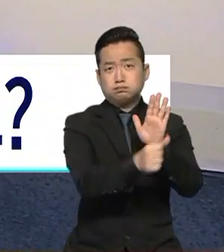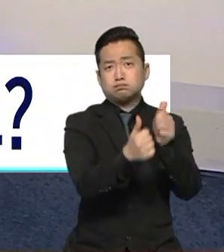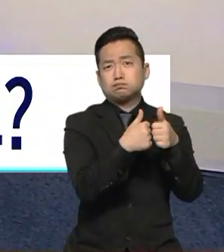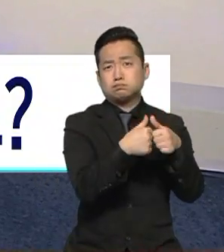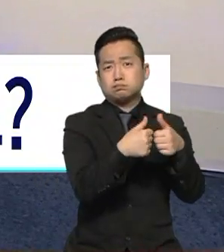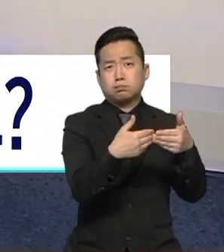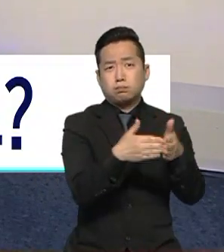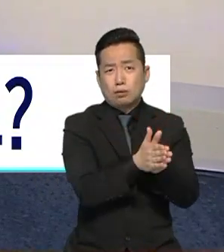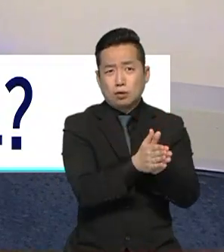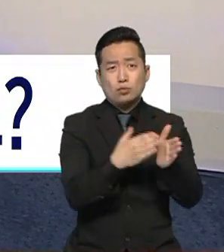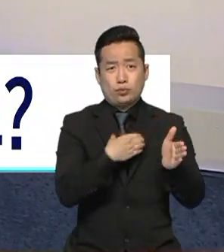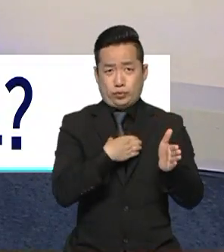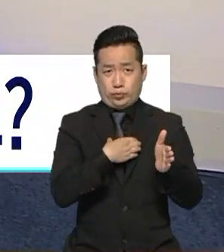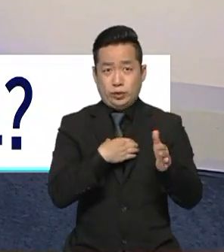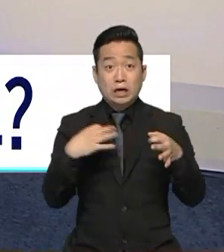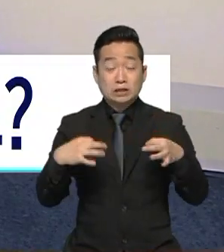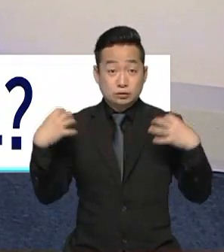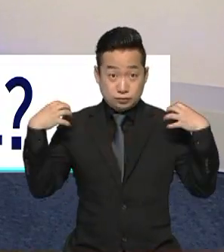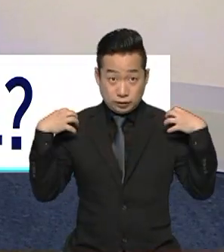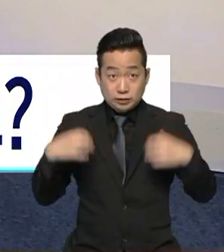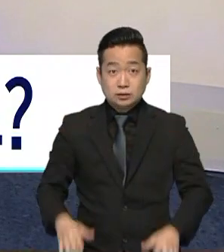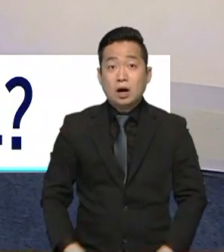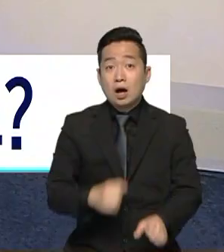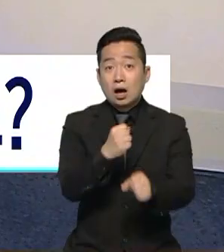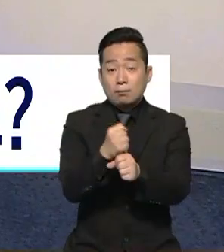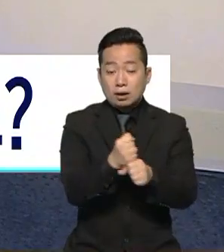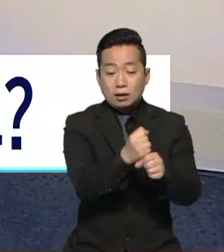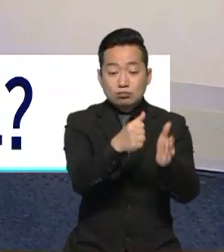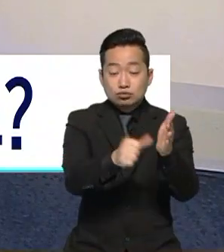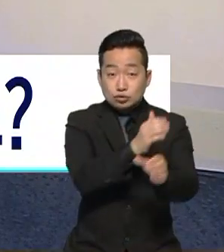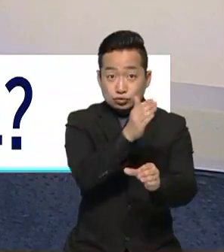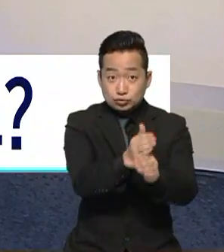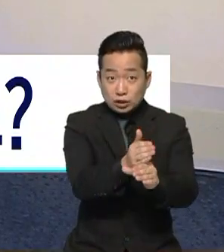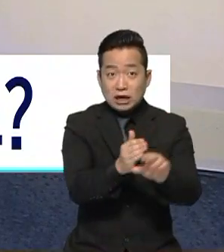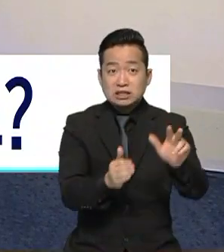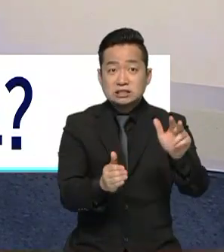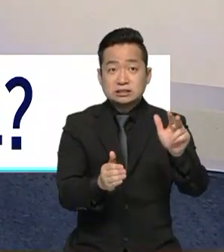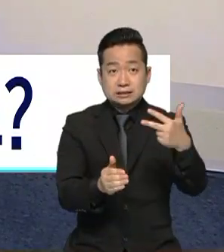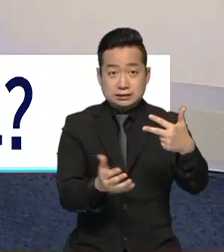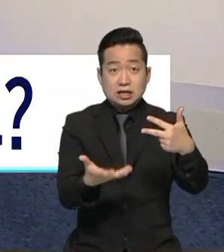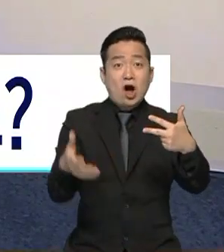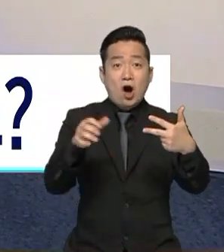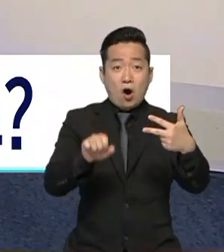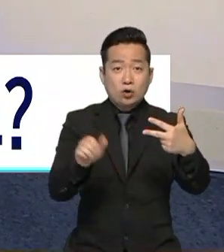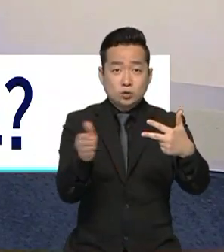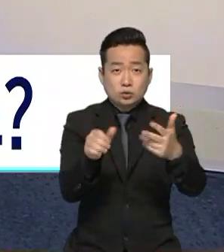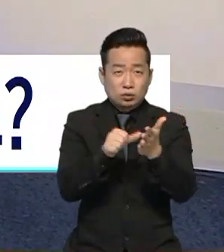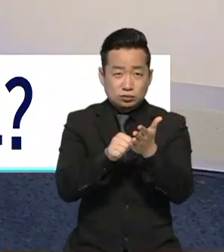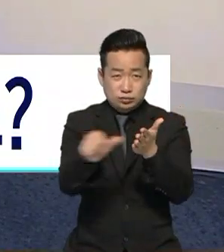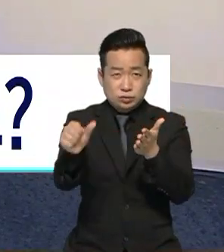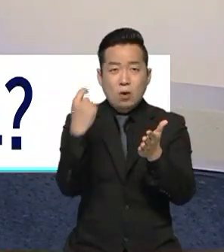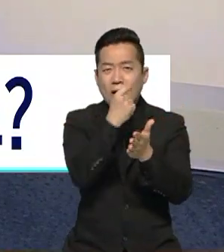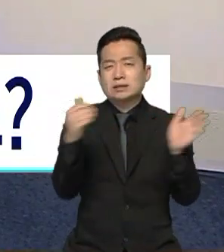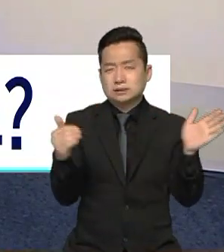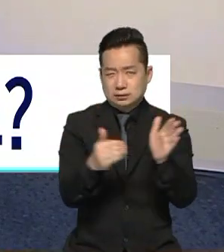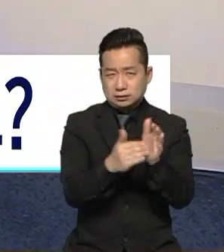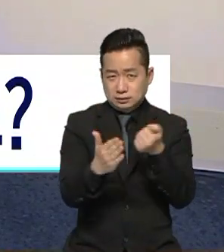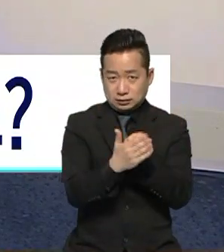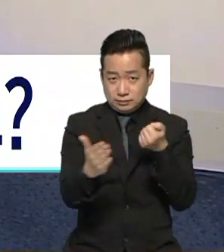금융당국은 발행된 물량 가운데 7억 개 정도가 사라졌다는 사실을 확인했습니다. 김정우 기자가 단독 취재했습니다.